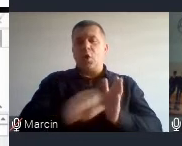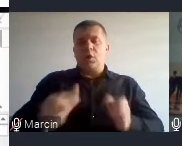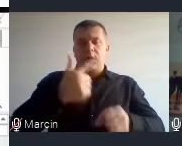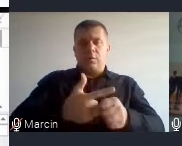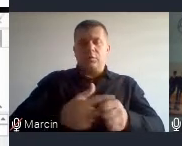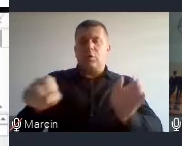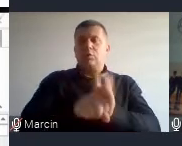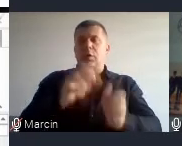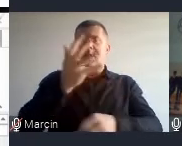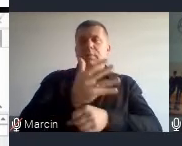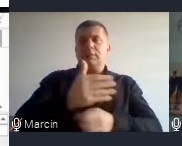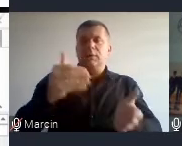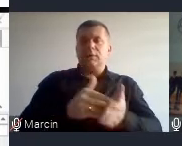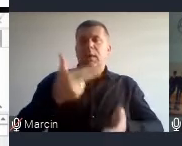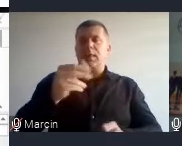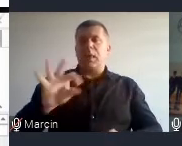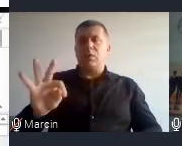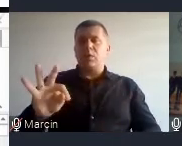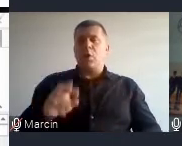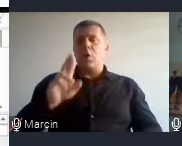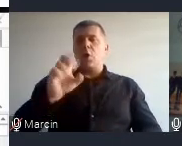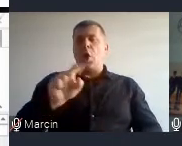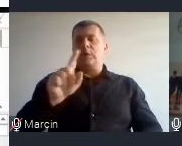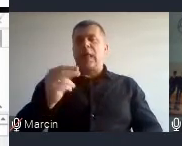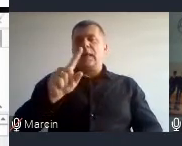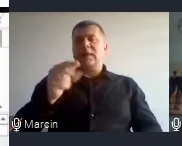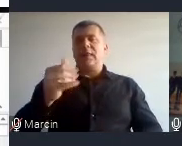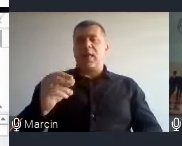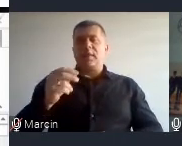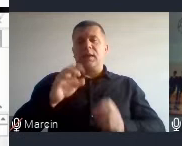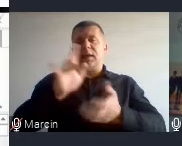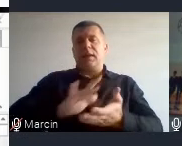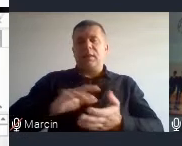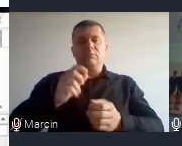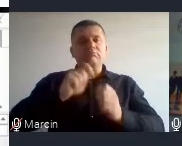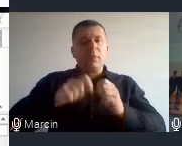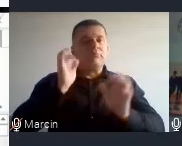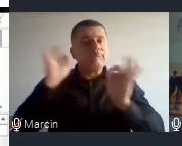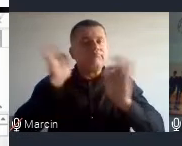Od dwudziestu do pięćdziesięciu tysięcy złotych netto szacunkowej wartości – rozeznanie rynku.